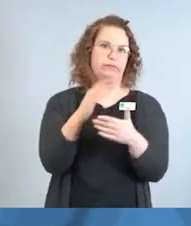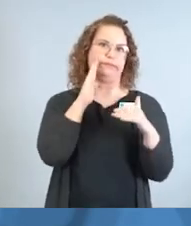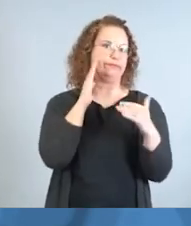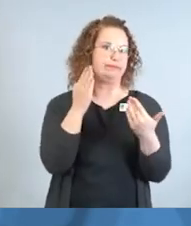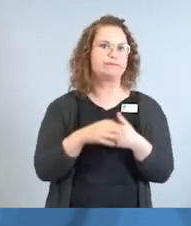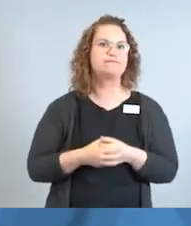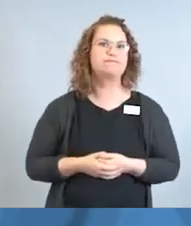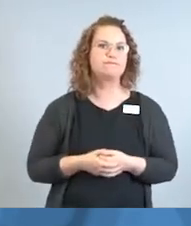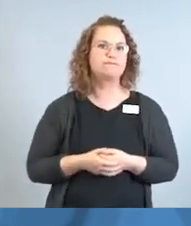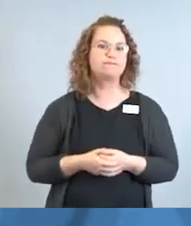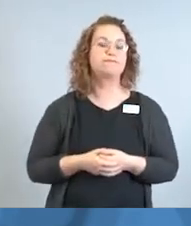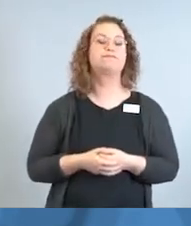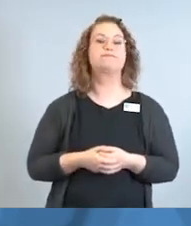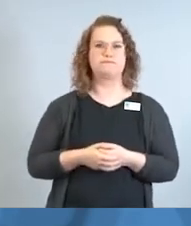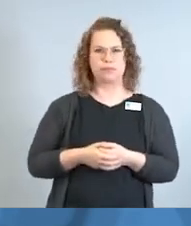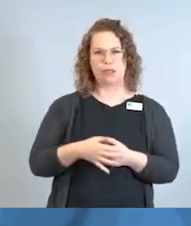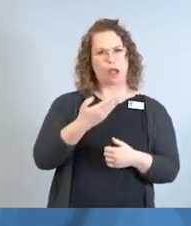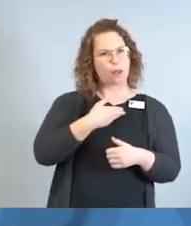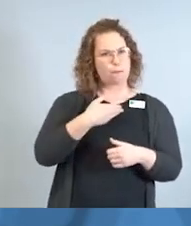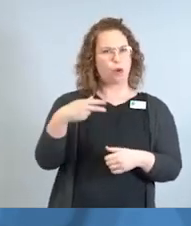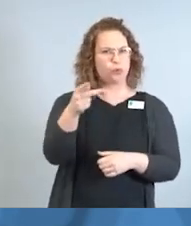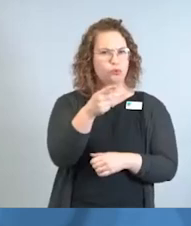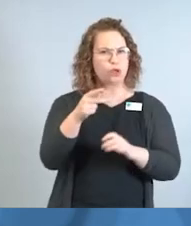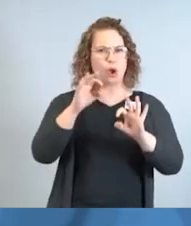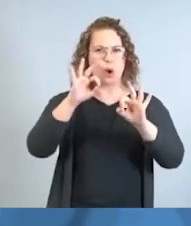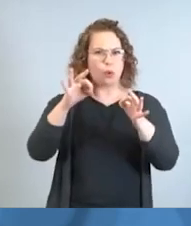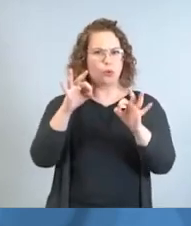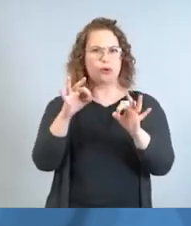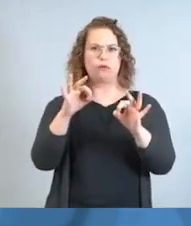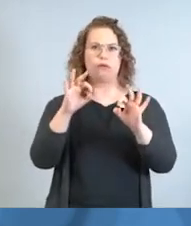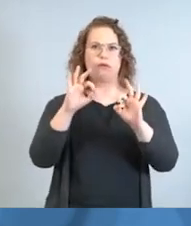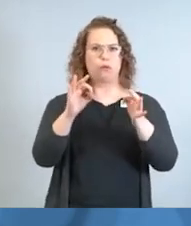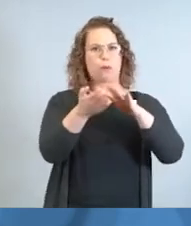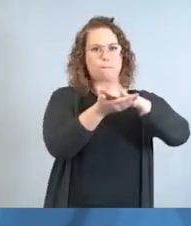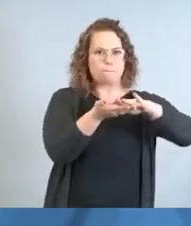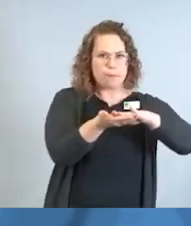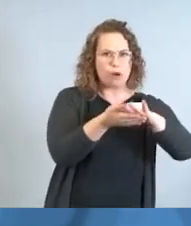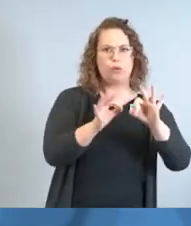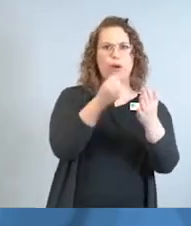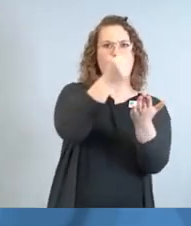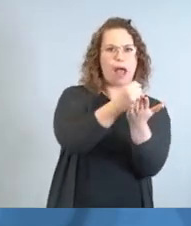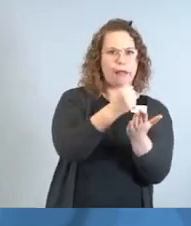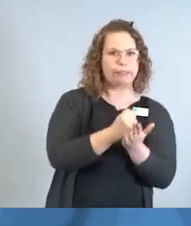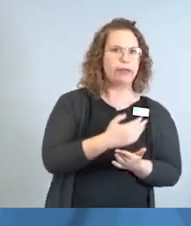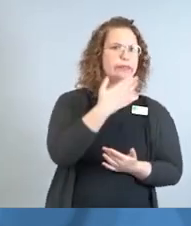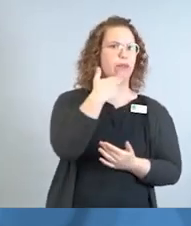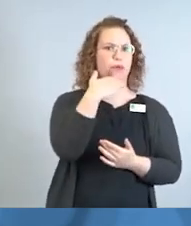Jakeluperusteista Suomessa on kysytty paljon, eli millä perusteella rokotteita on jaeltu.